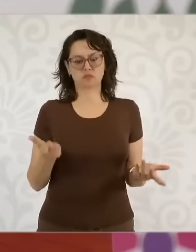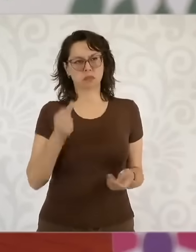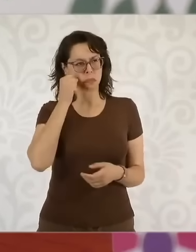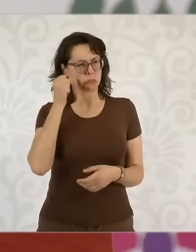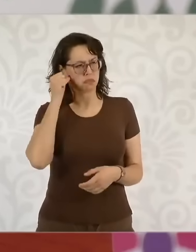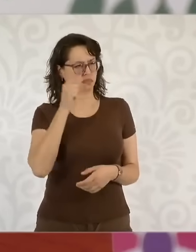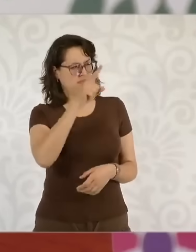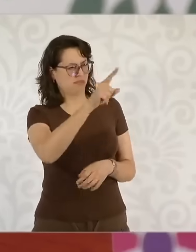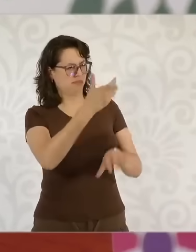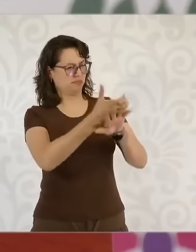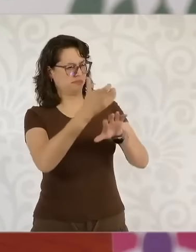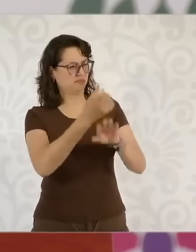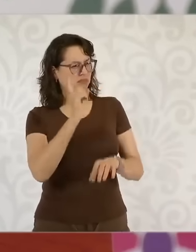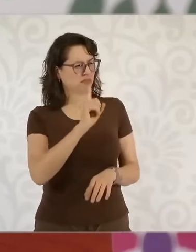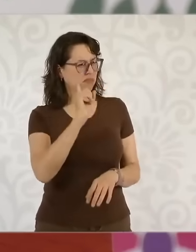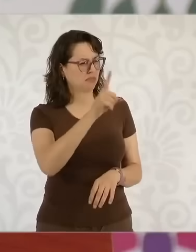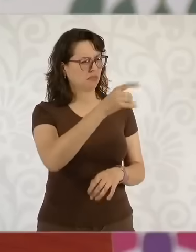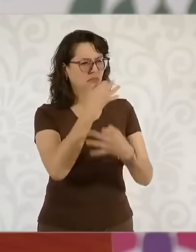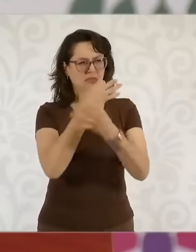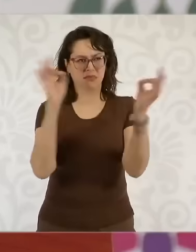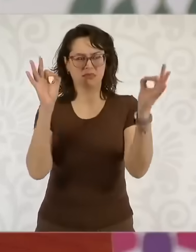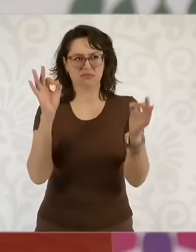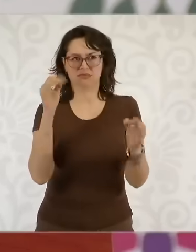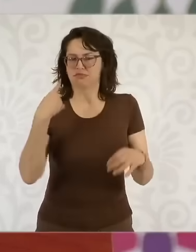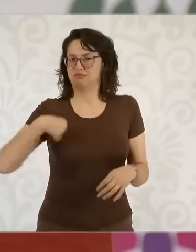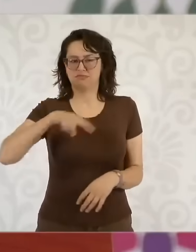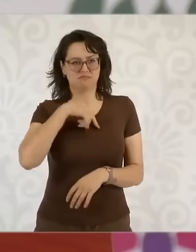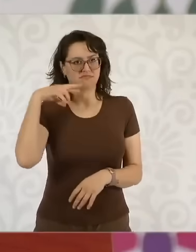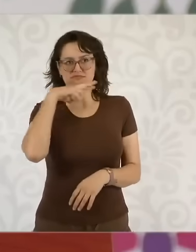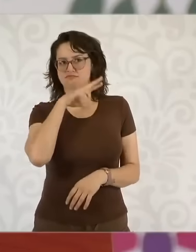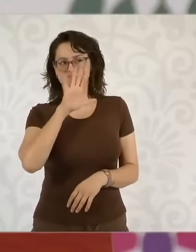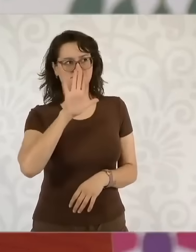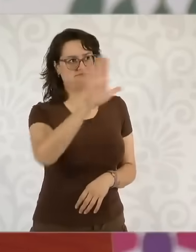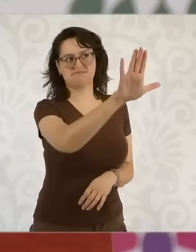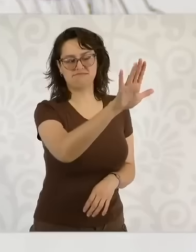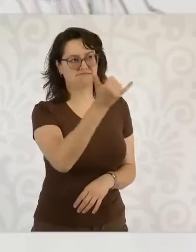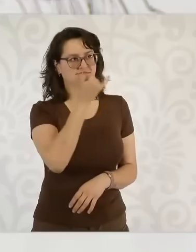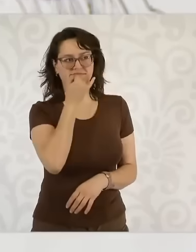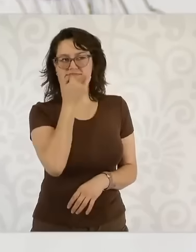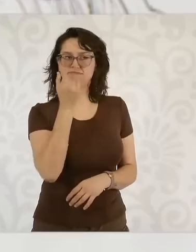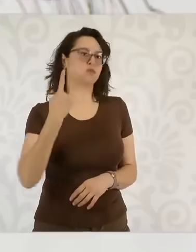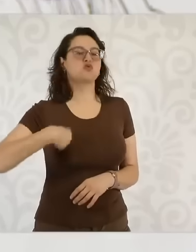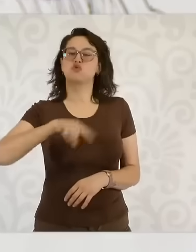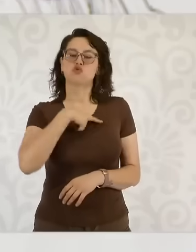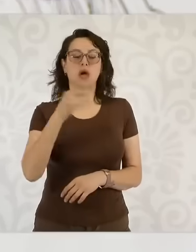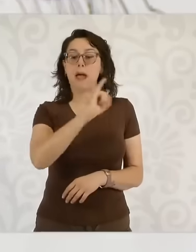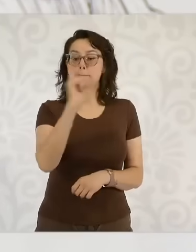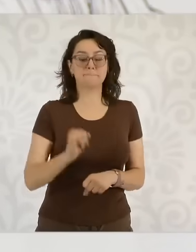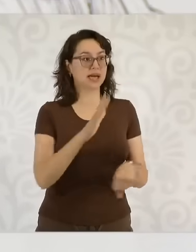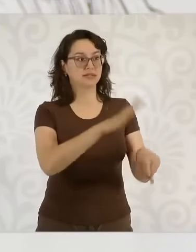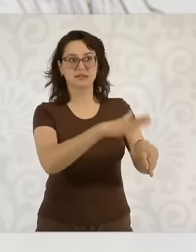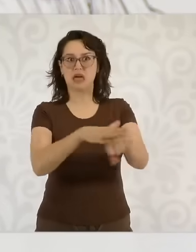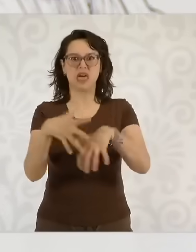dijimos es absolutamente falso totalmente falso Nunca hemos llamado a las acciones